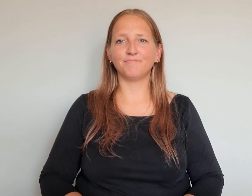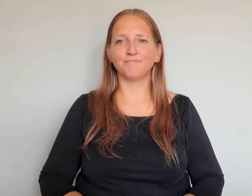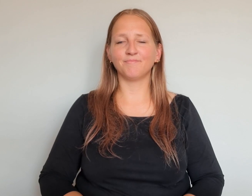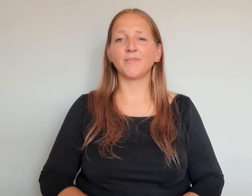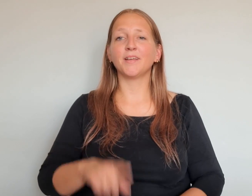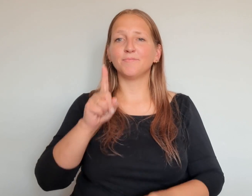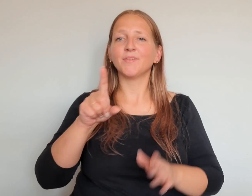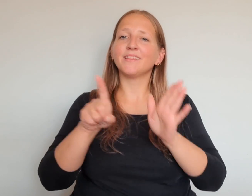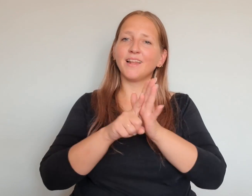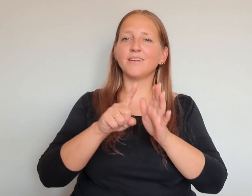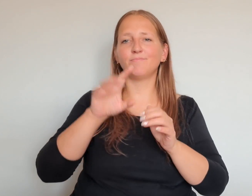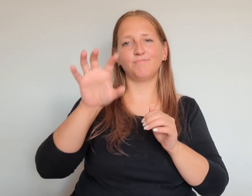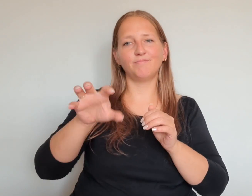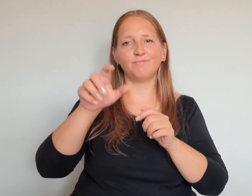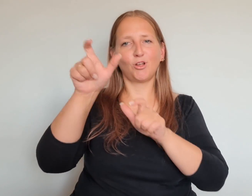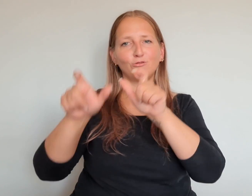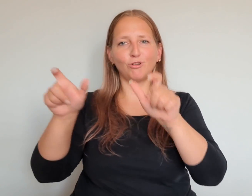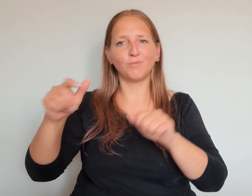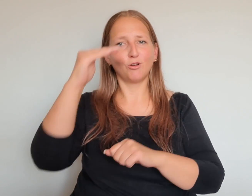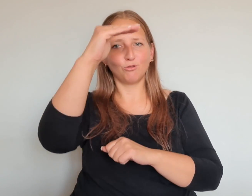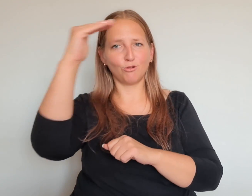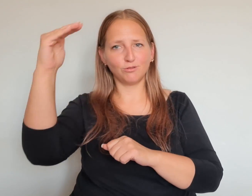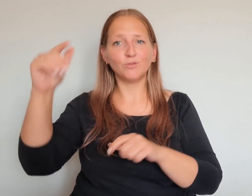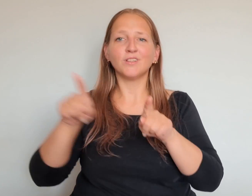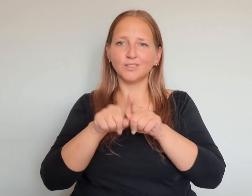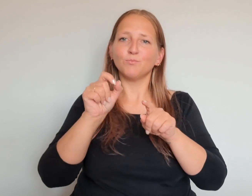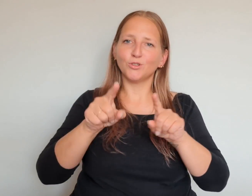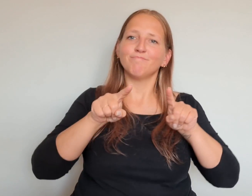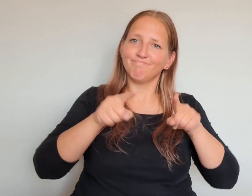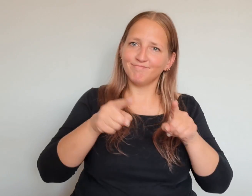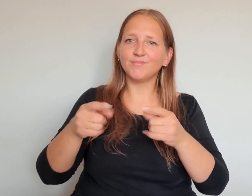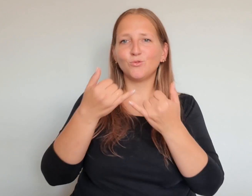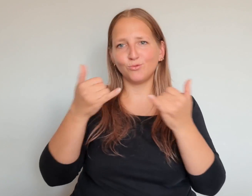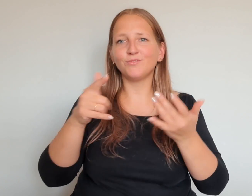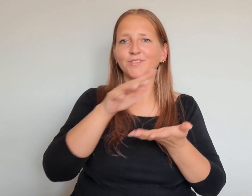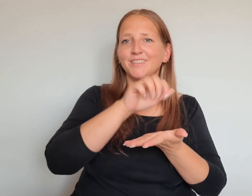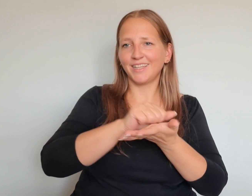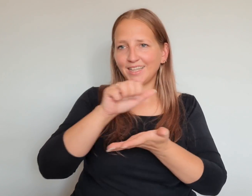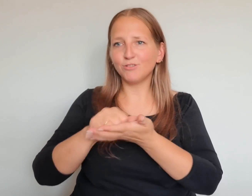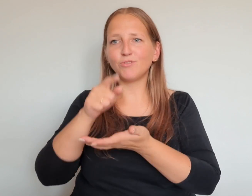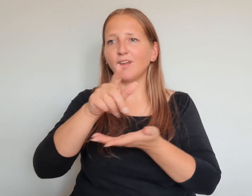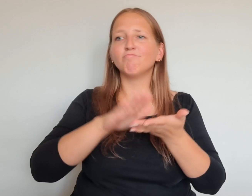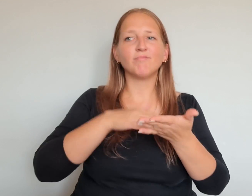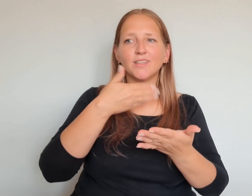Dorosłym Klub Iskierka oferuje np.